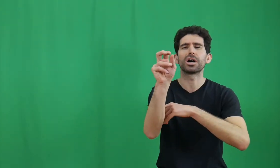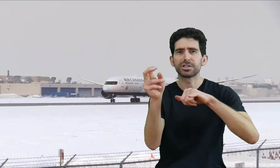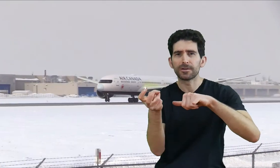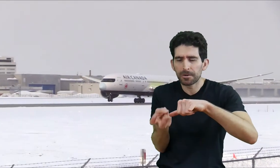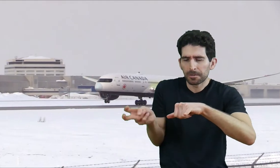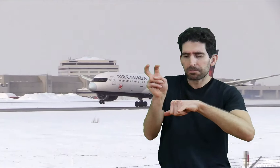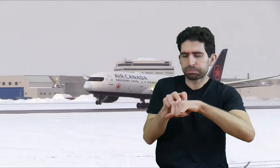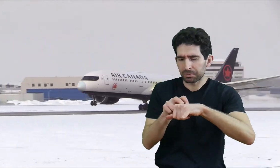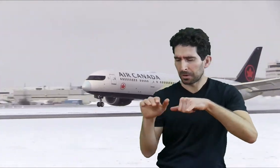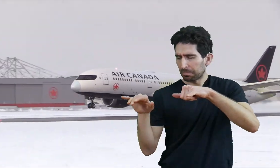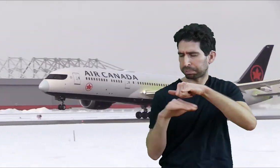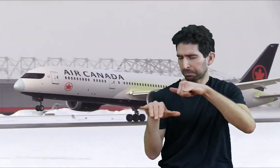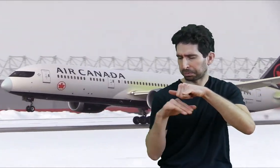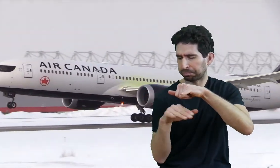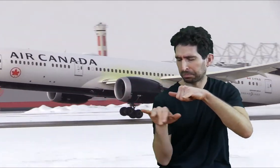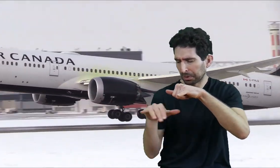Je monte dans l'avion qui décolle.